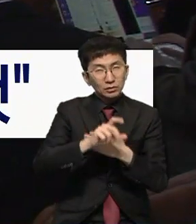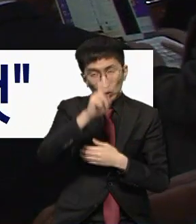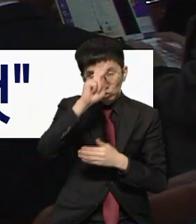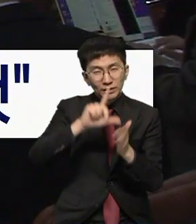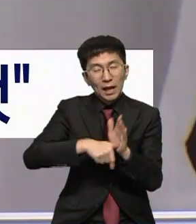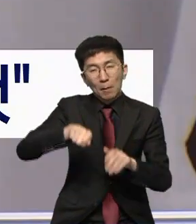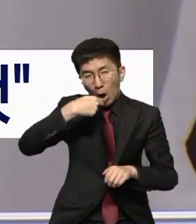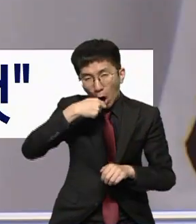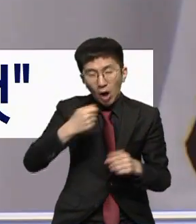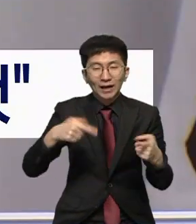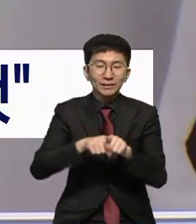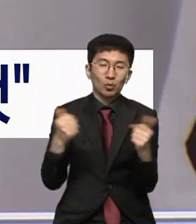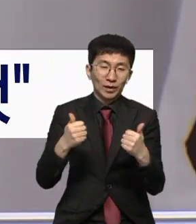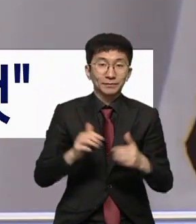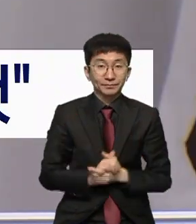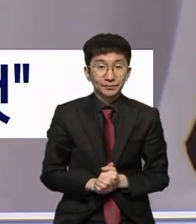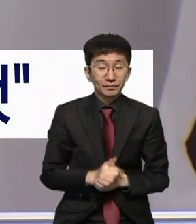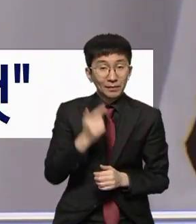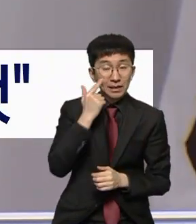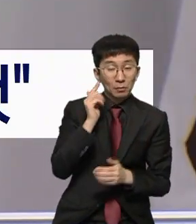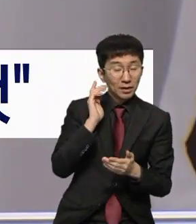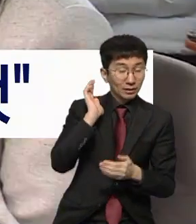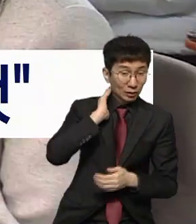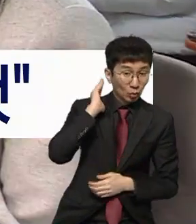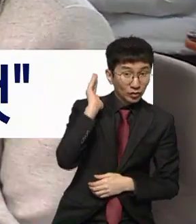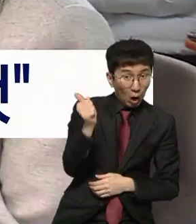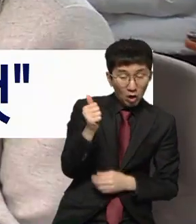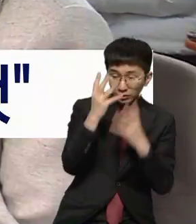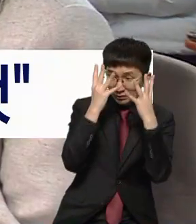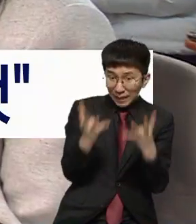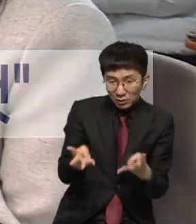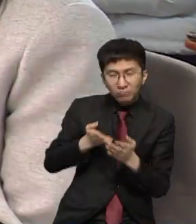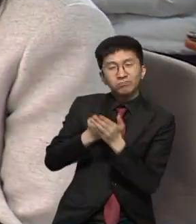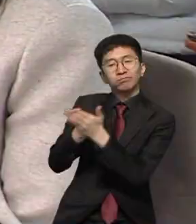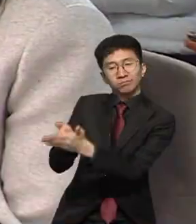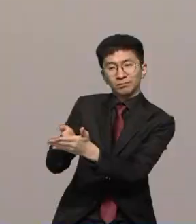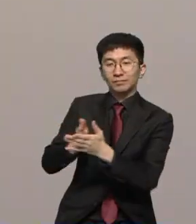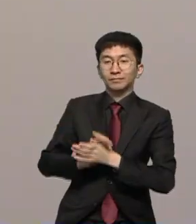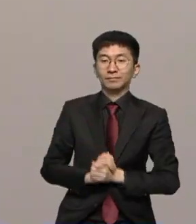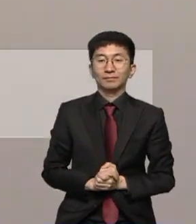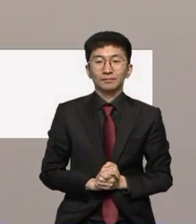전 대통령 사면 건의를 공식화했습니다.